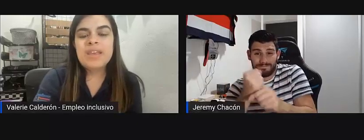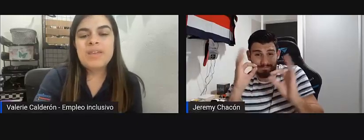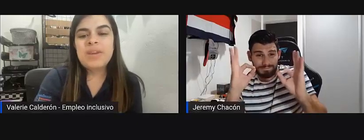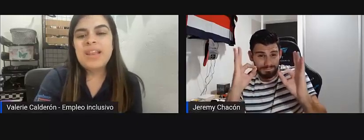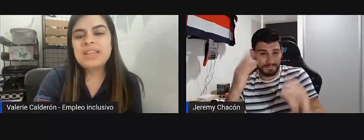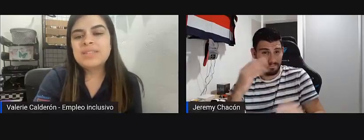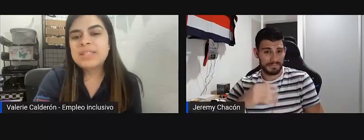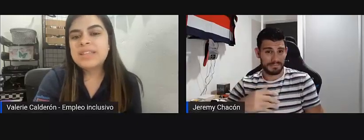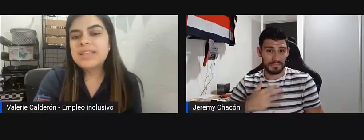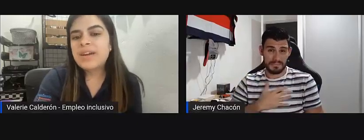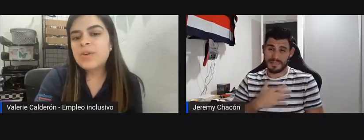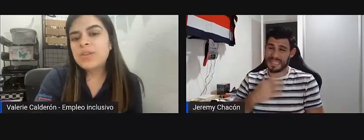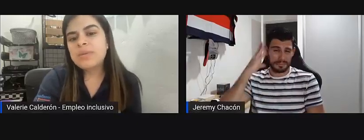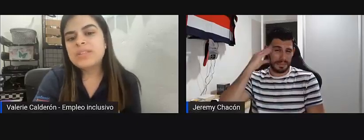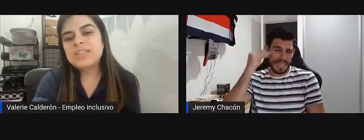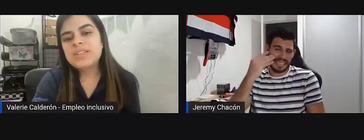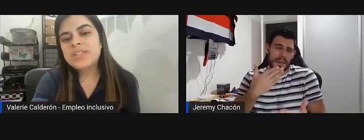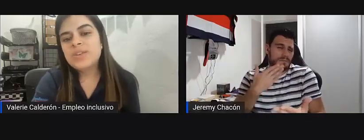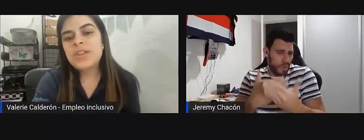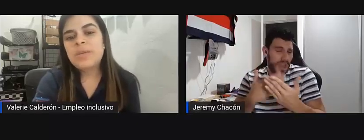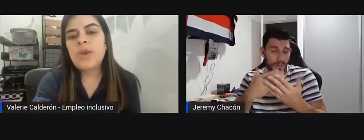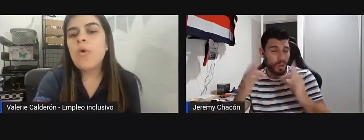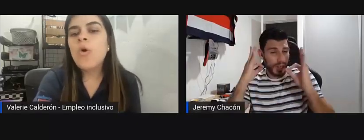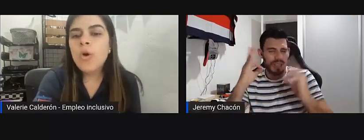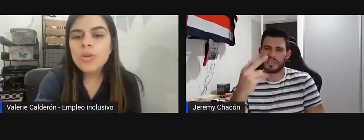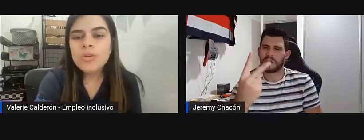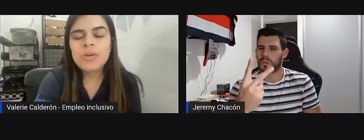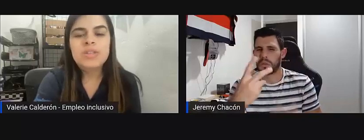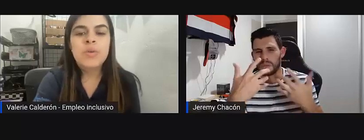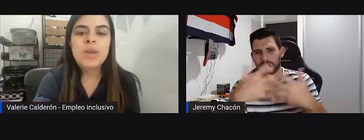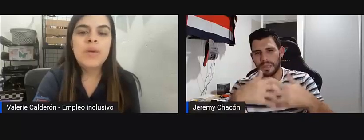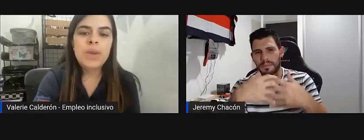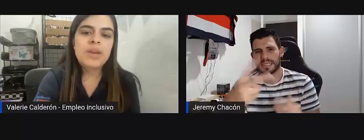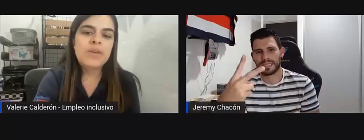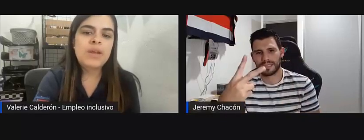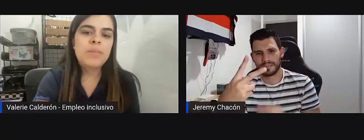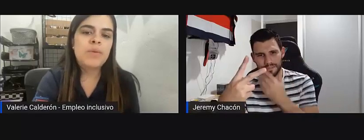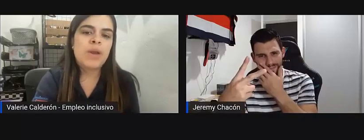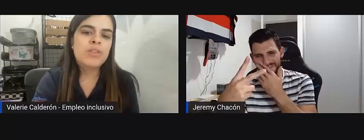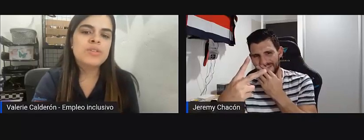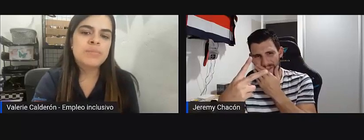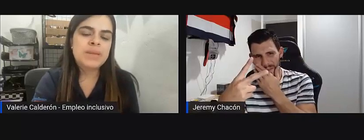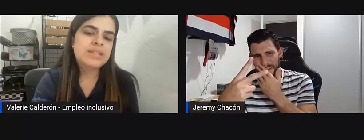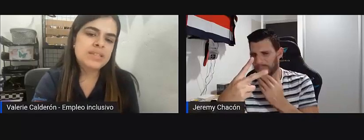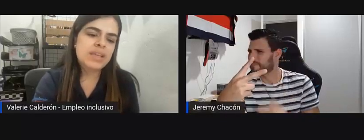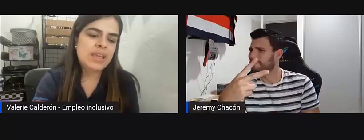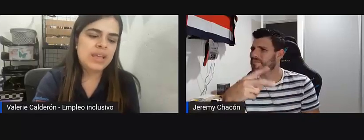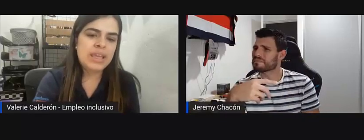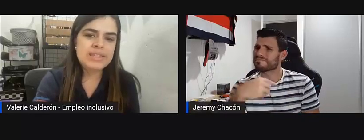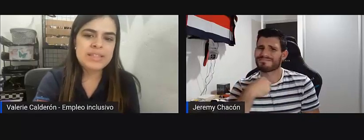verdad y la experiencia de trabajo tal vez hace no ha sido la mejor o ha sido buena buena verdad Pero hay dos empresas que que